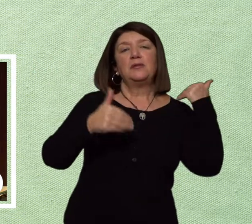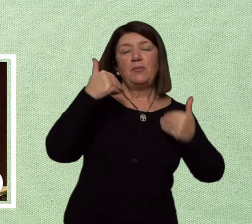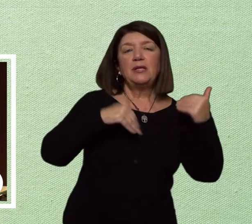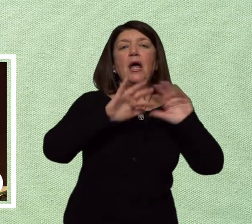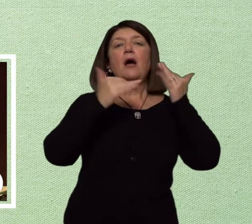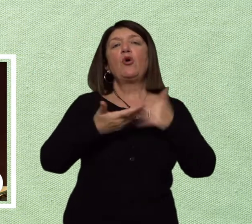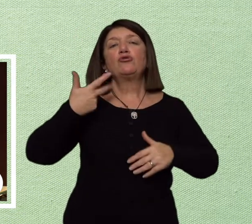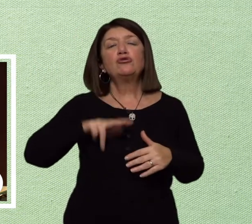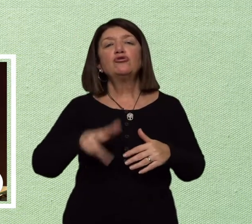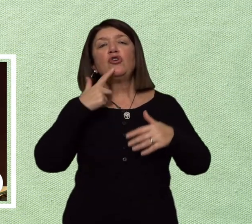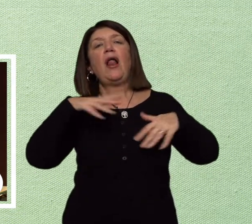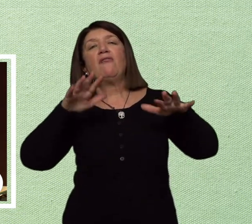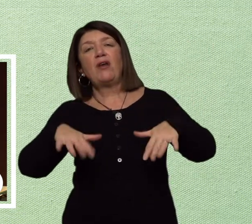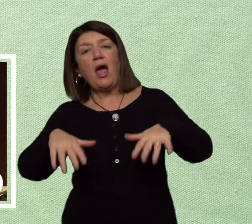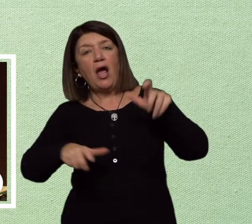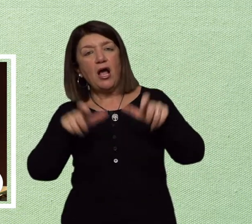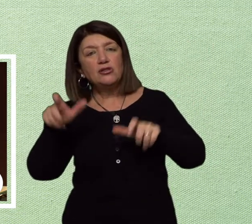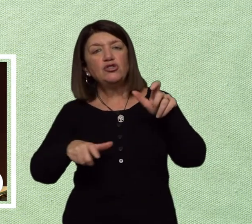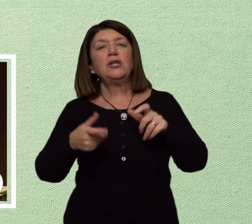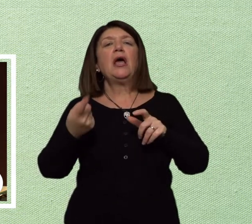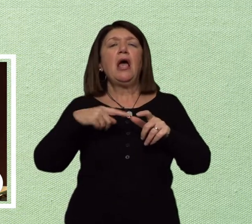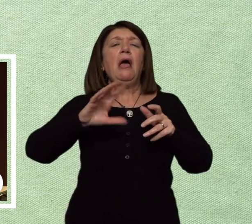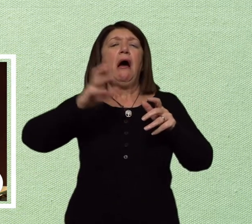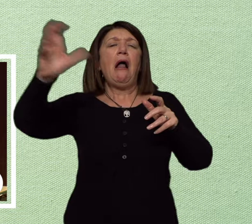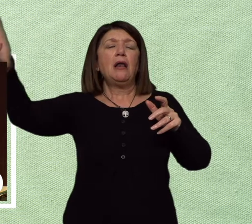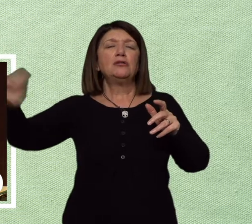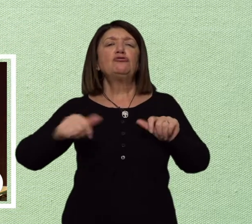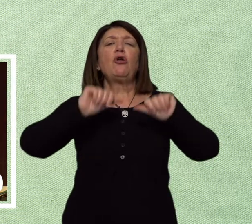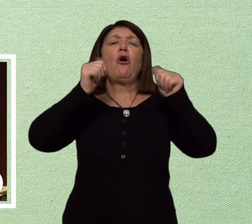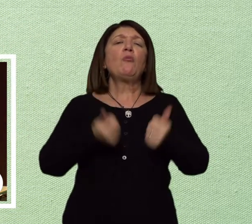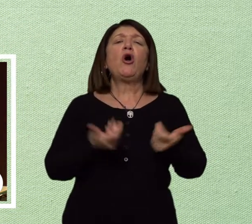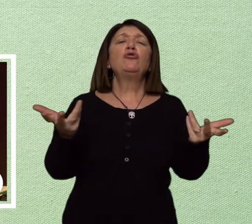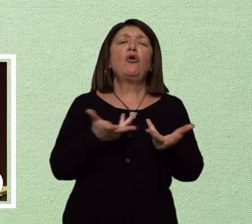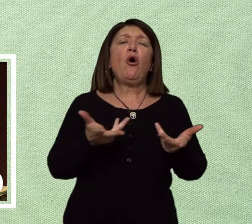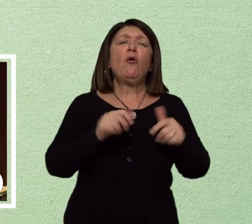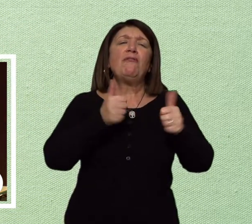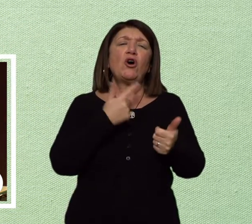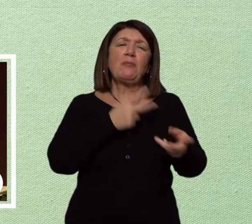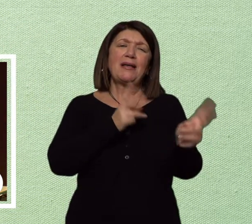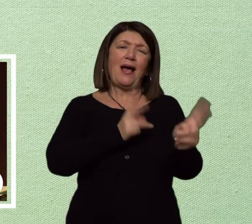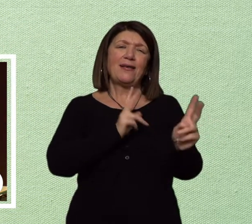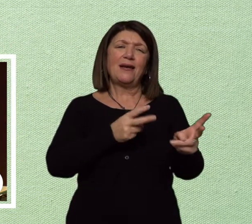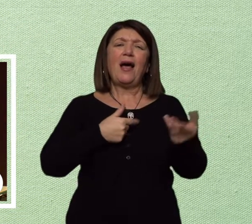e non, lo faremo in maniera informale facendo una chiacchierata con i nostri ospiti, le nostre ospiti.